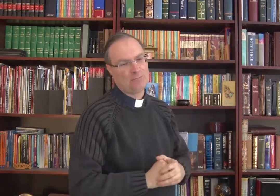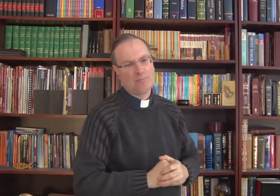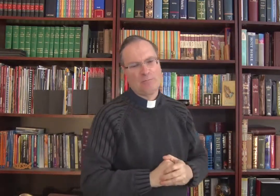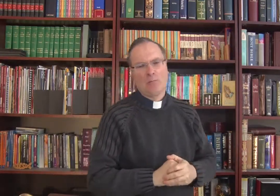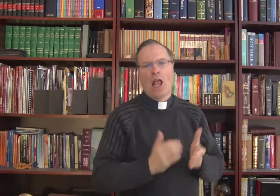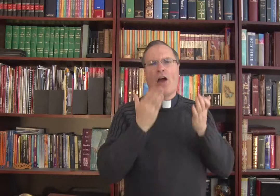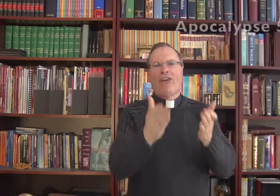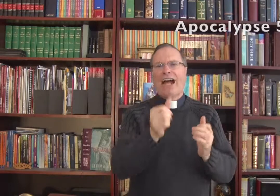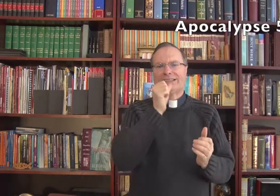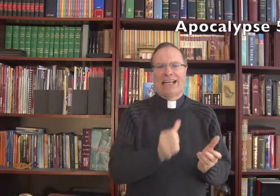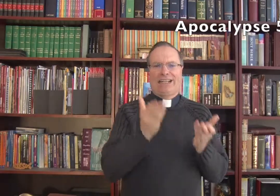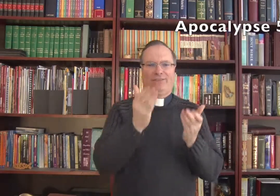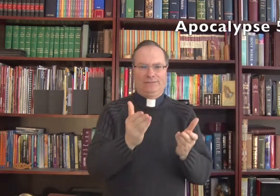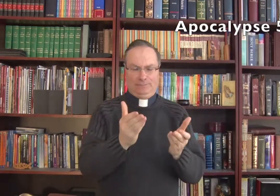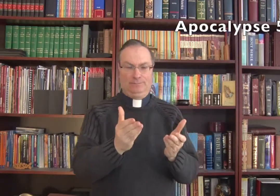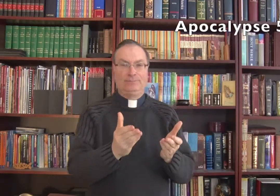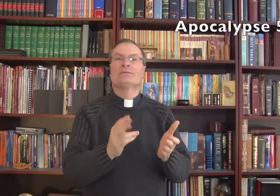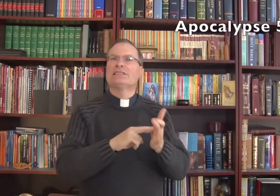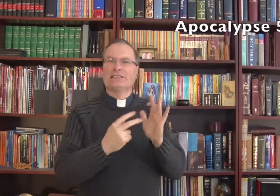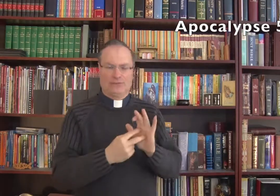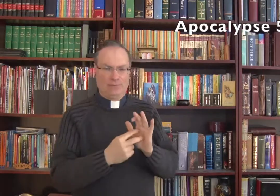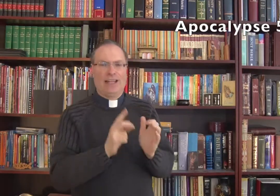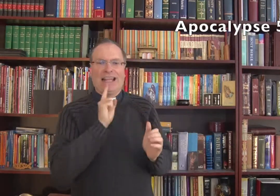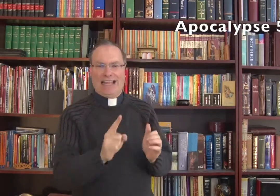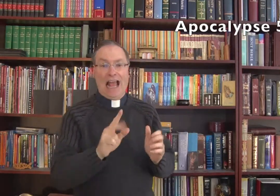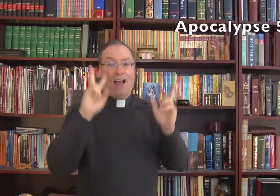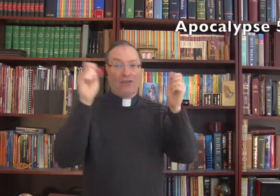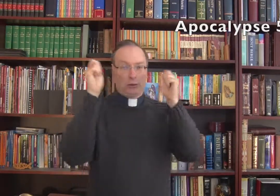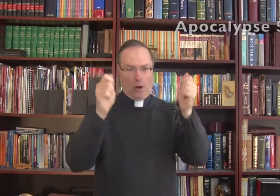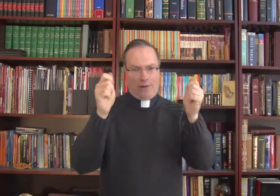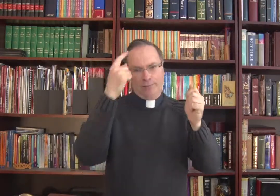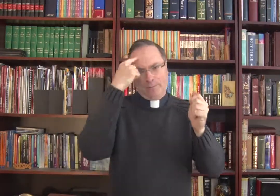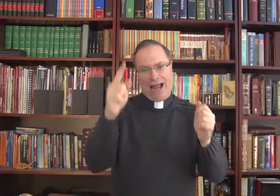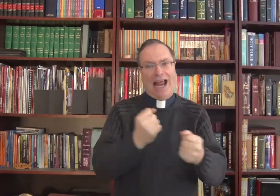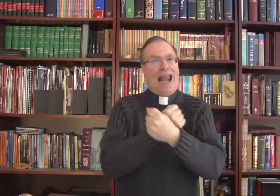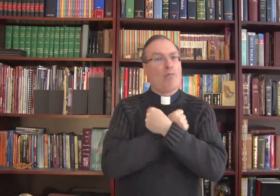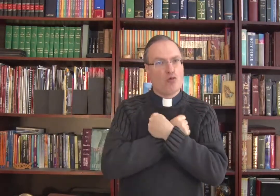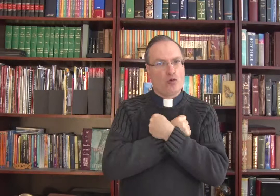«Offert en sacrifice» signifie la victoire par l'amour